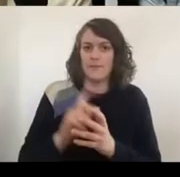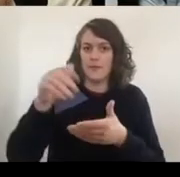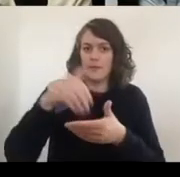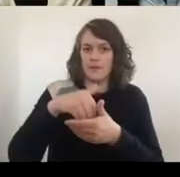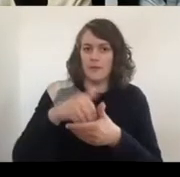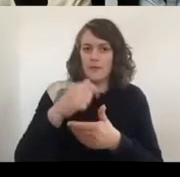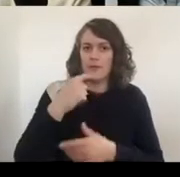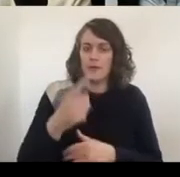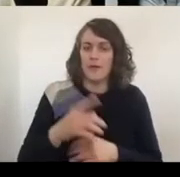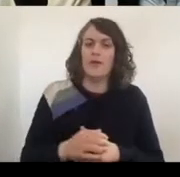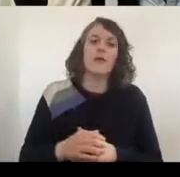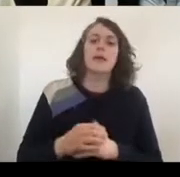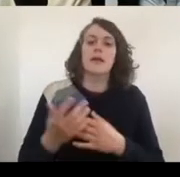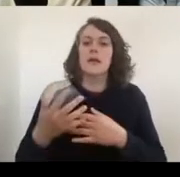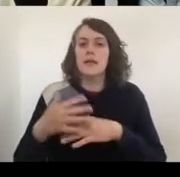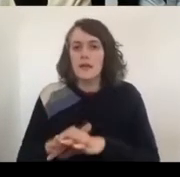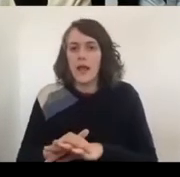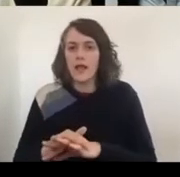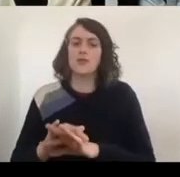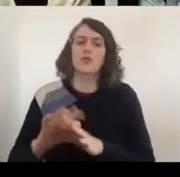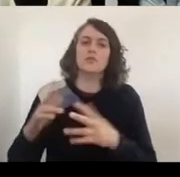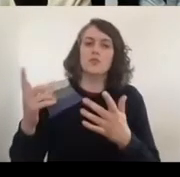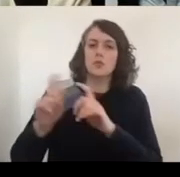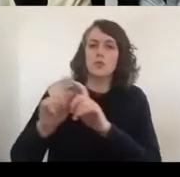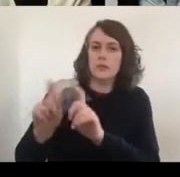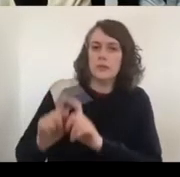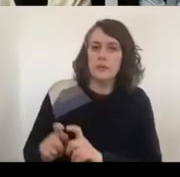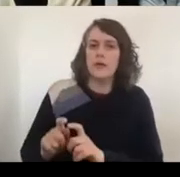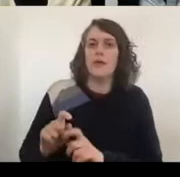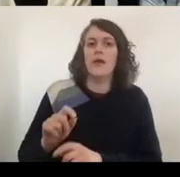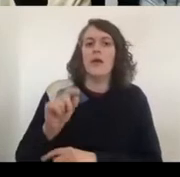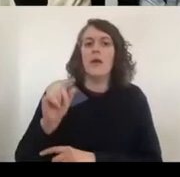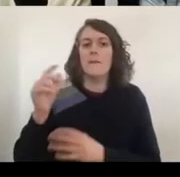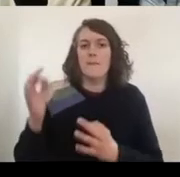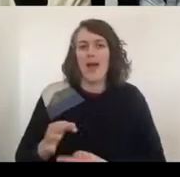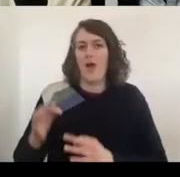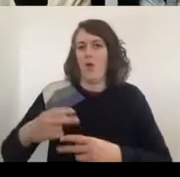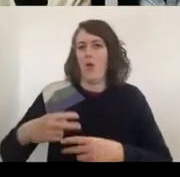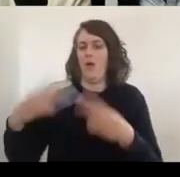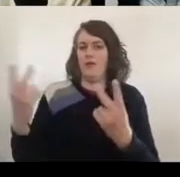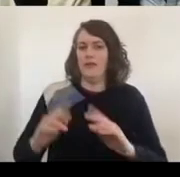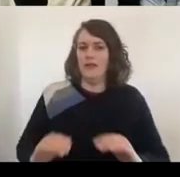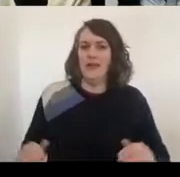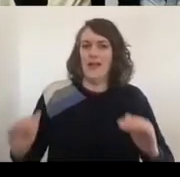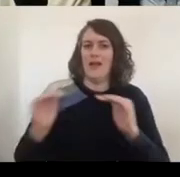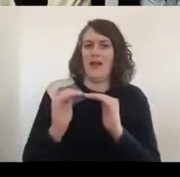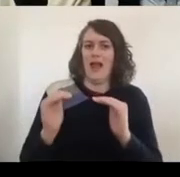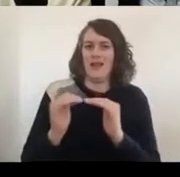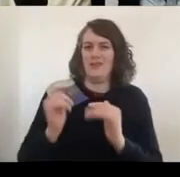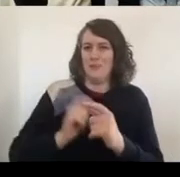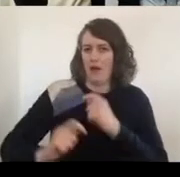Herkömmliche Gleichbehandlungsstrategien gingen oft mit der Erwartung einher, dass der/die